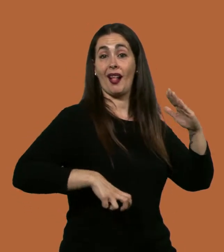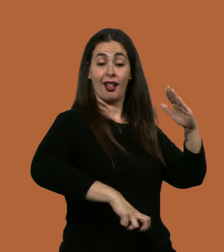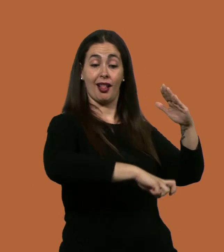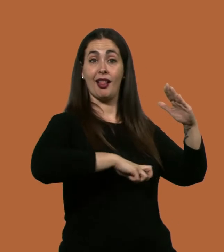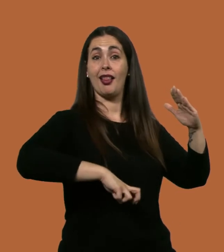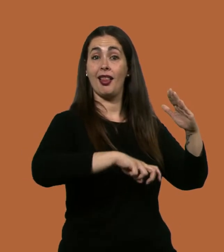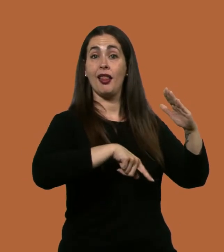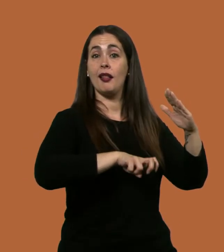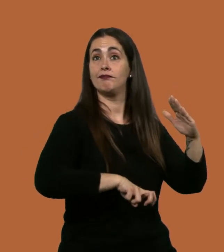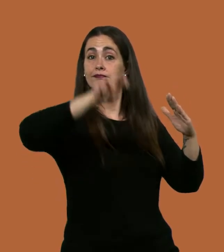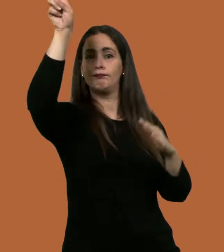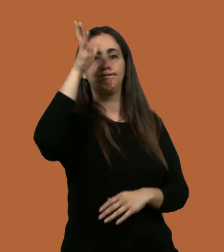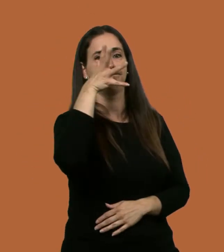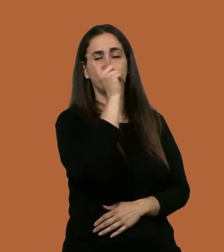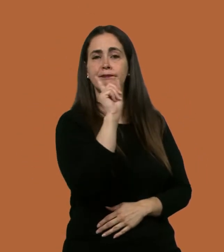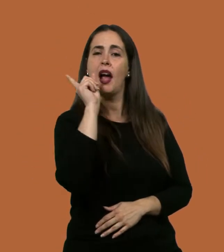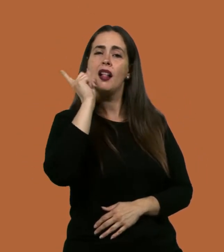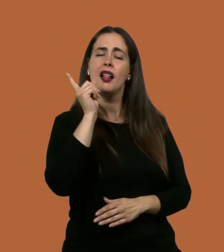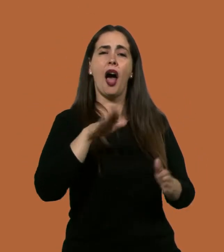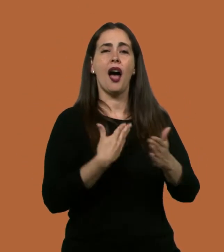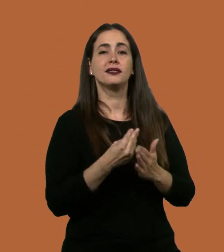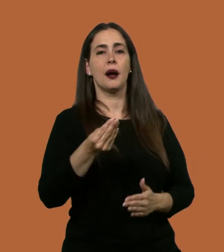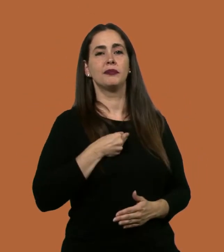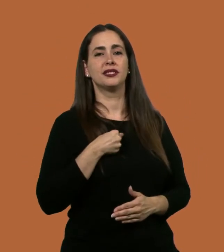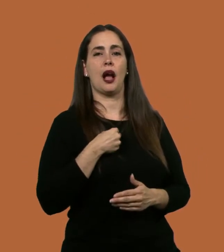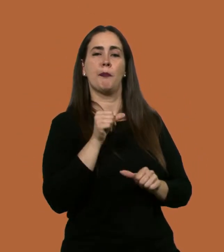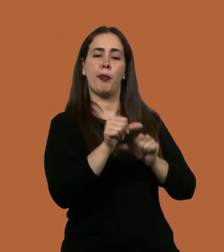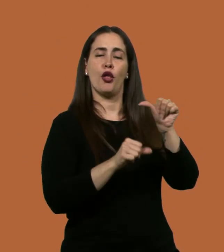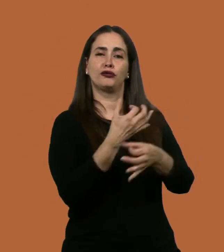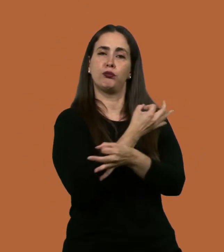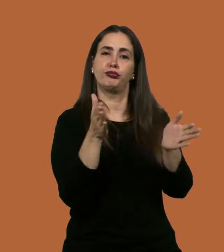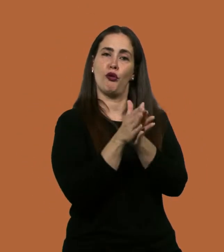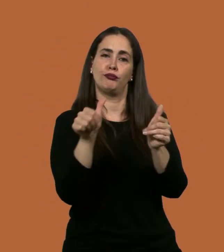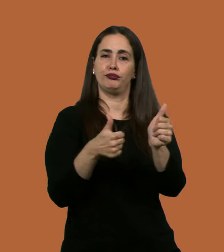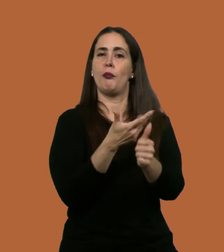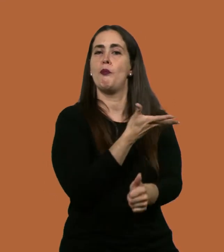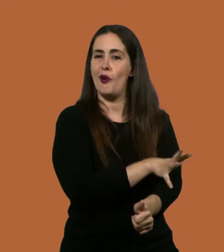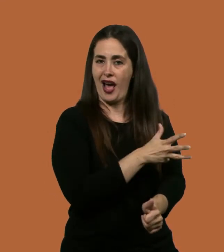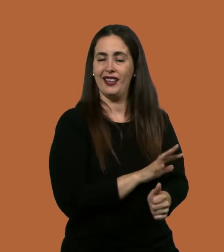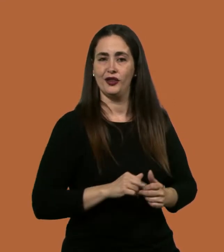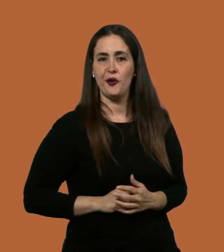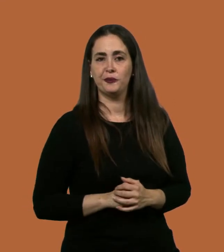d’on no podria sortir fins que celebrés una missa correctament, amb ajudant.